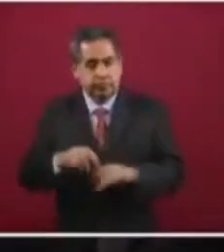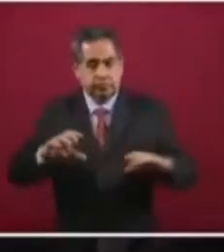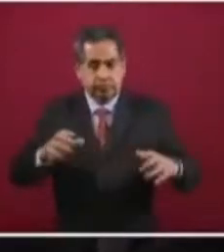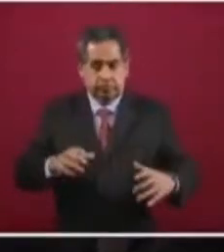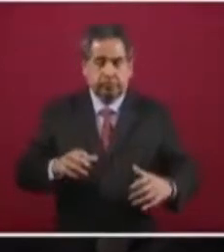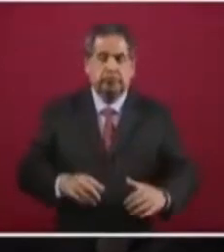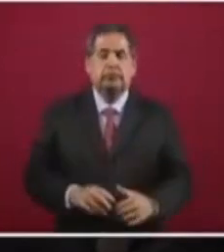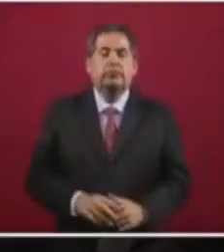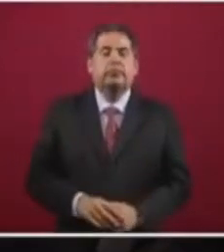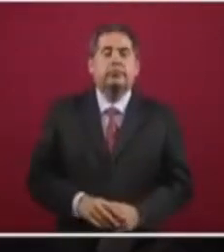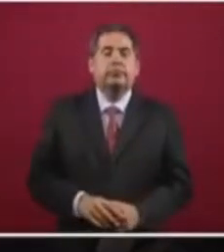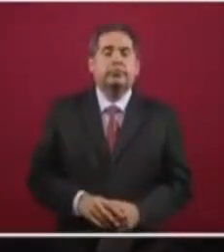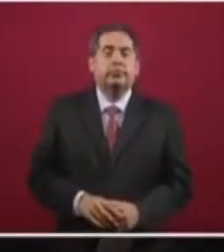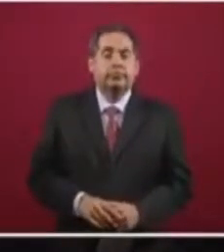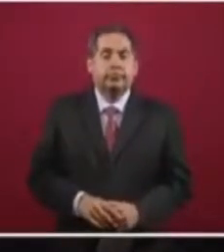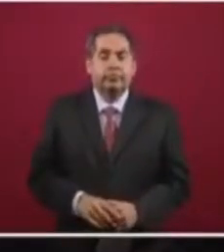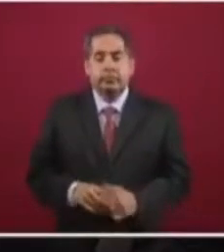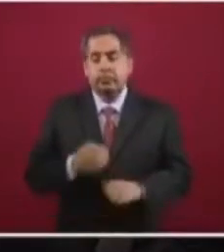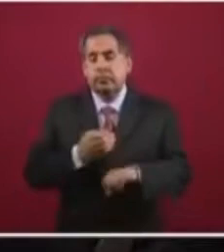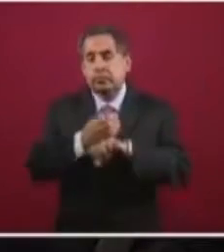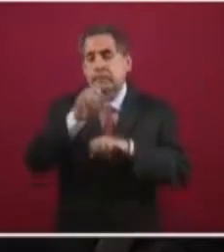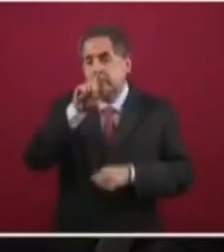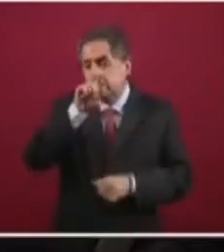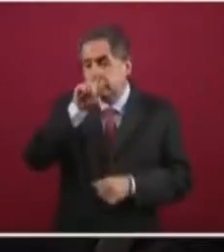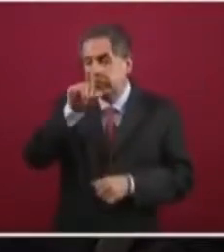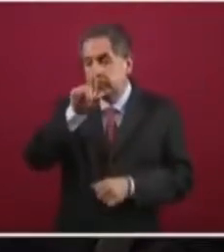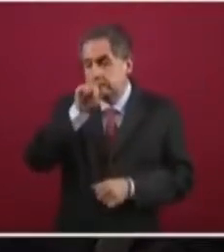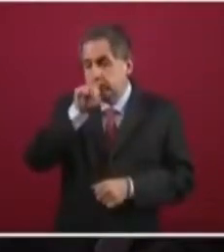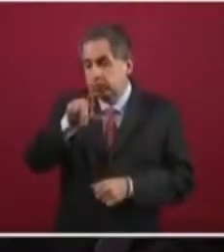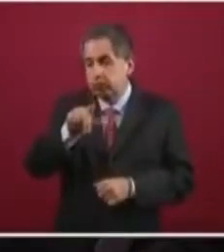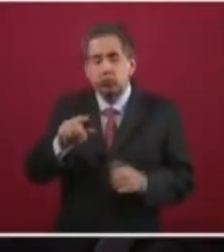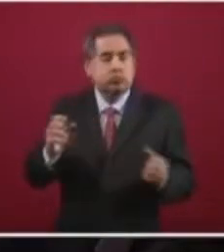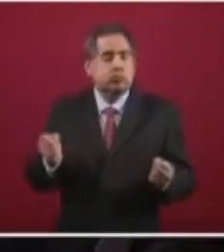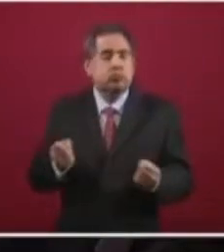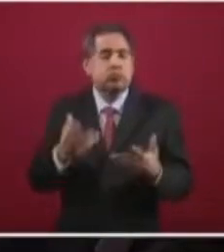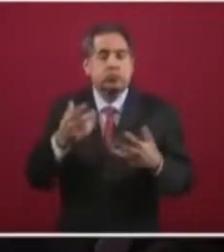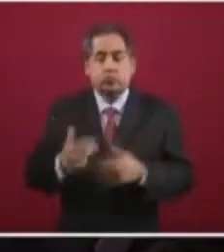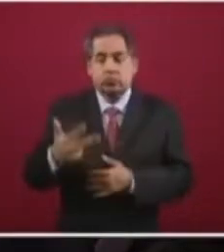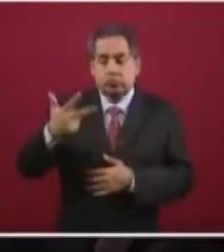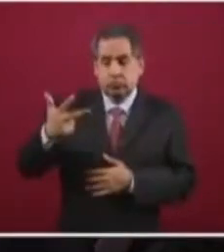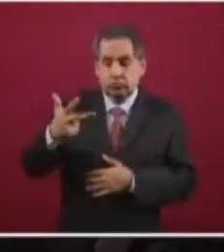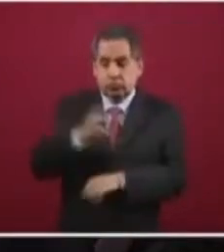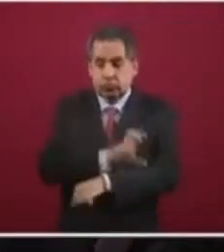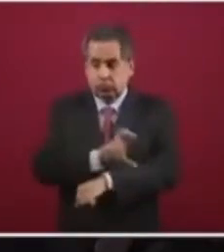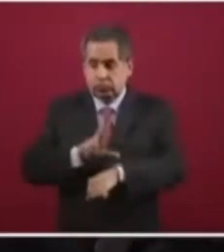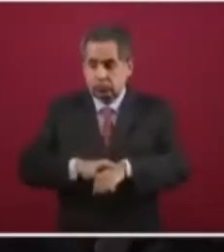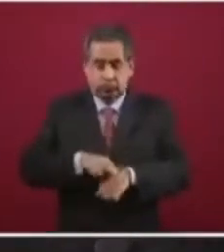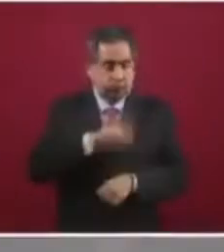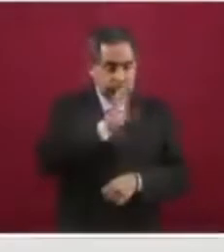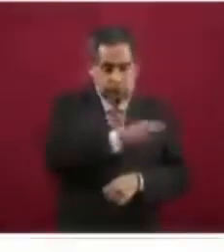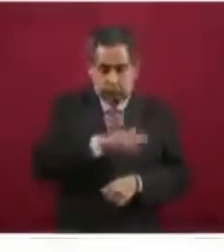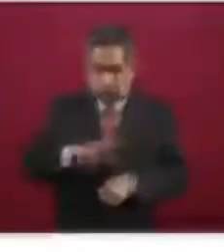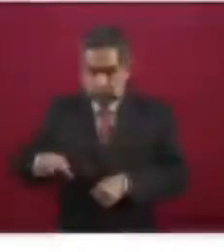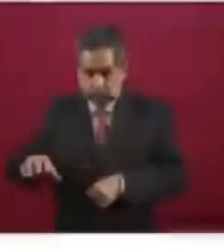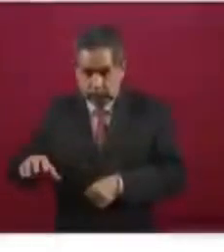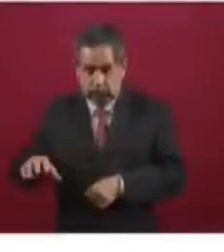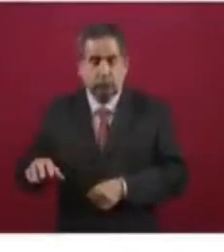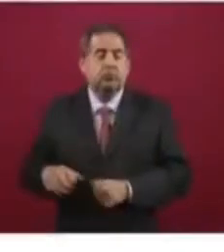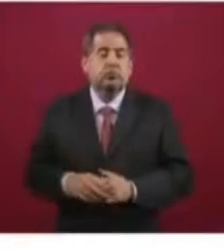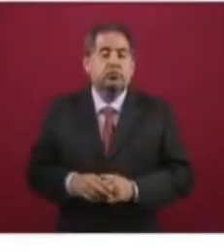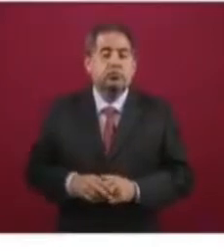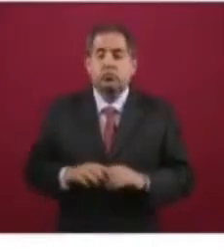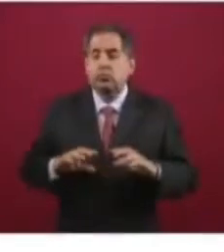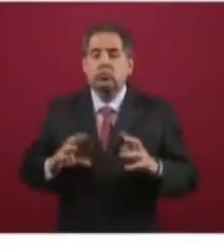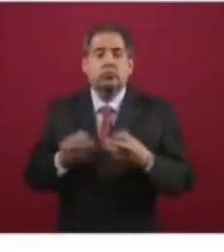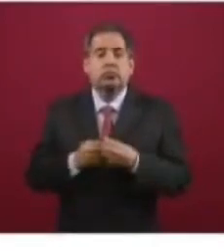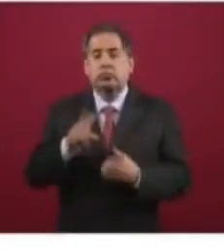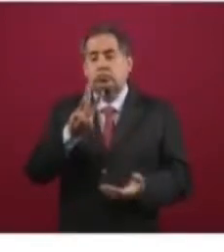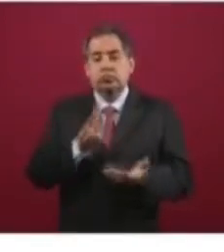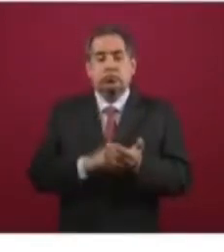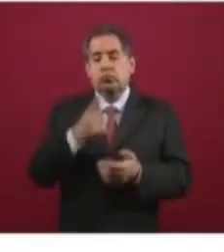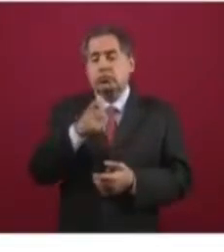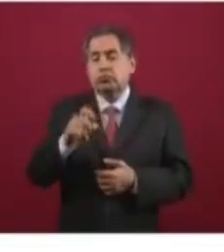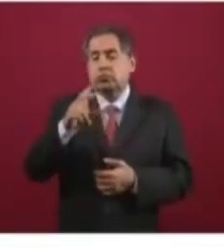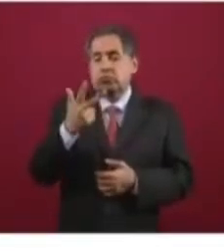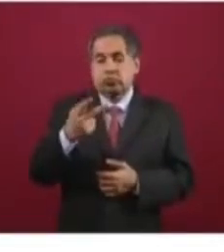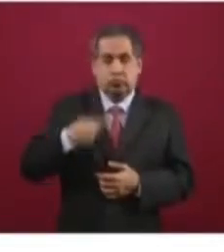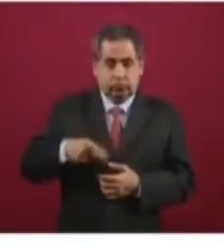El estado de Jalisco tiene ocho coordinaciones regionales con un total de tres mil 108 elementos,